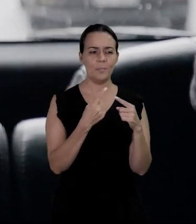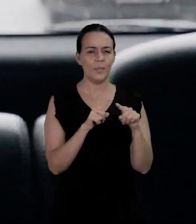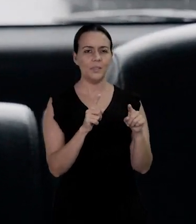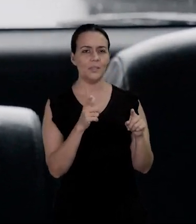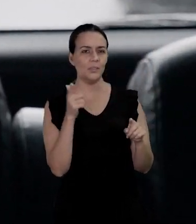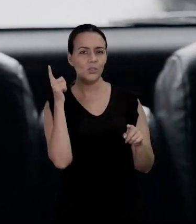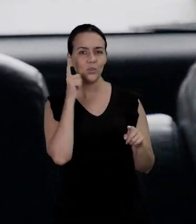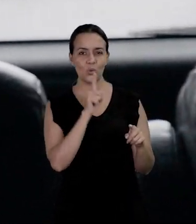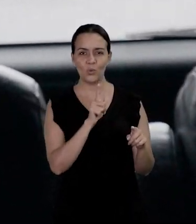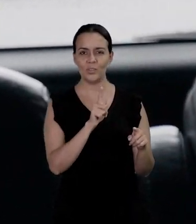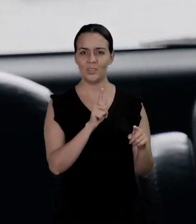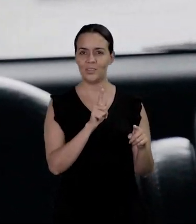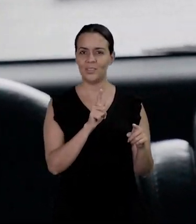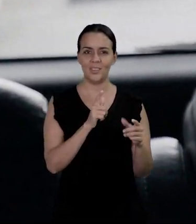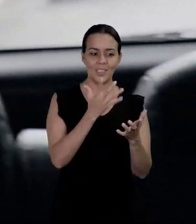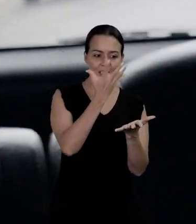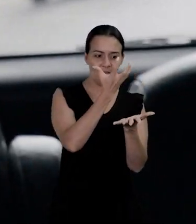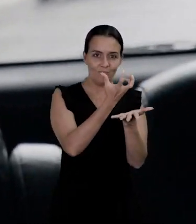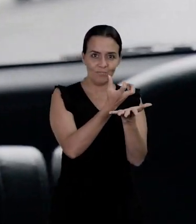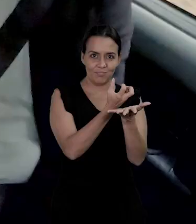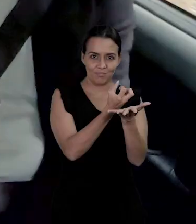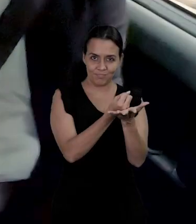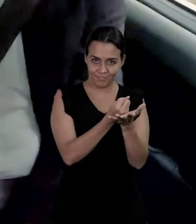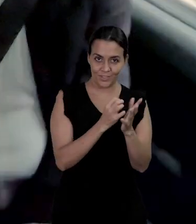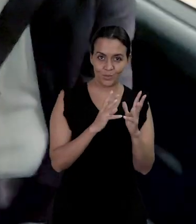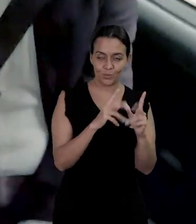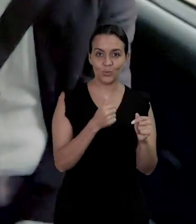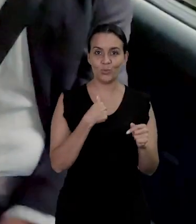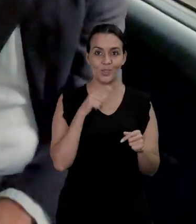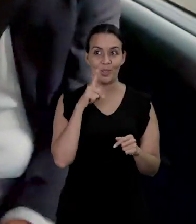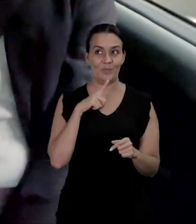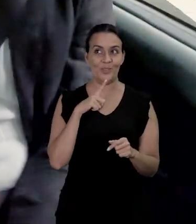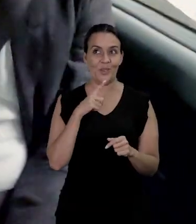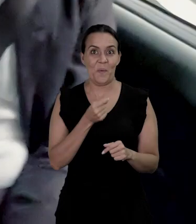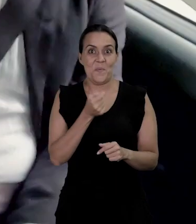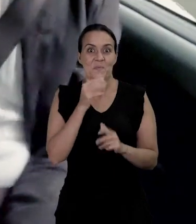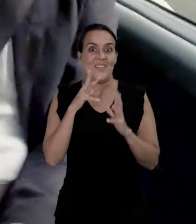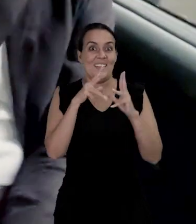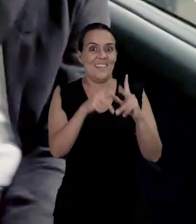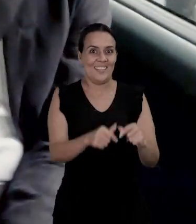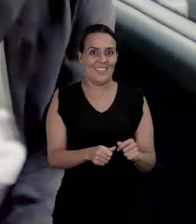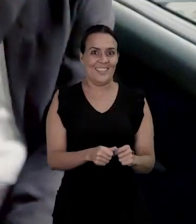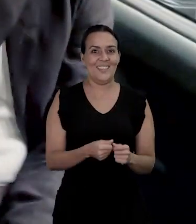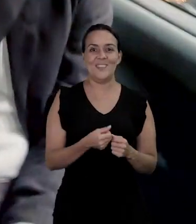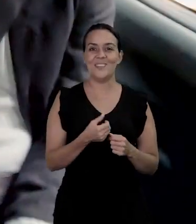do Frank Zappa, sei lá, nem sei se é possível isso, né? mas... Eu tenho quase tudo, baixei quase tudo. É, então.